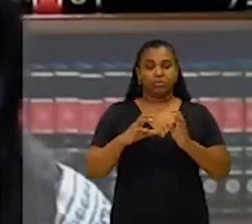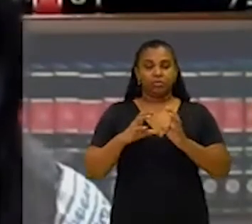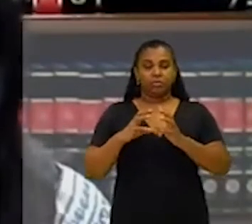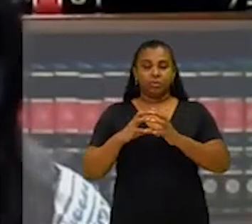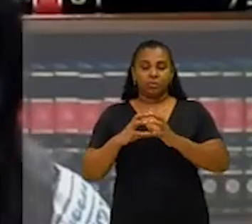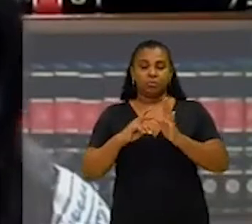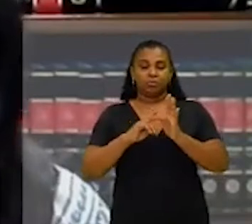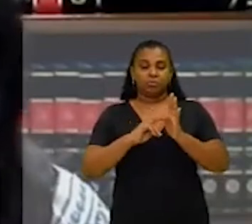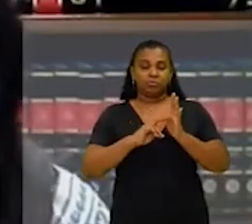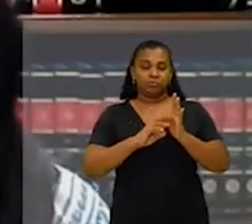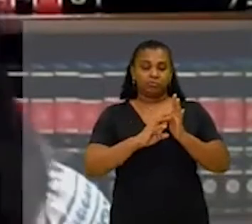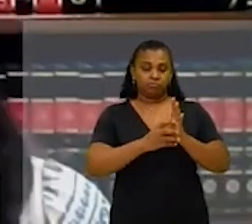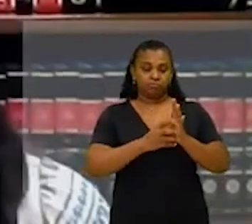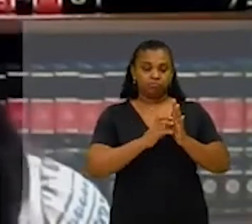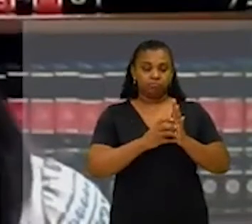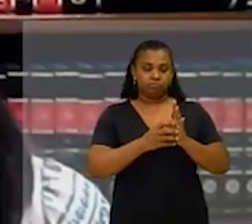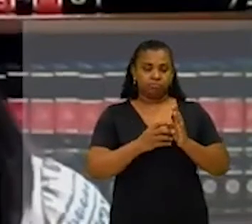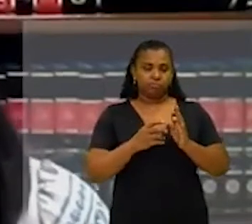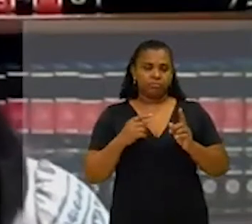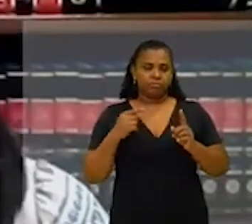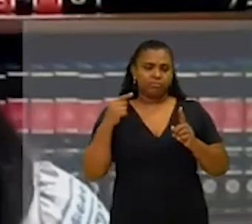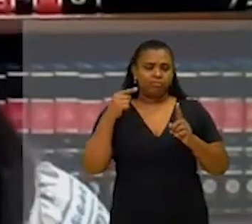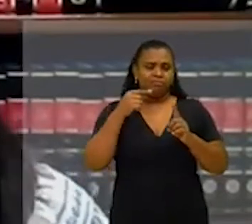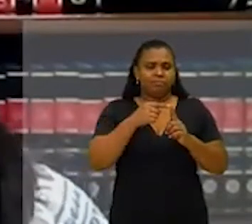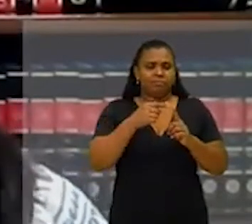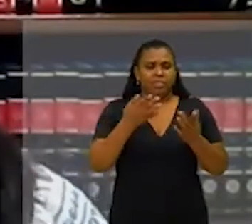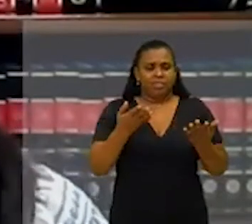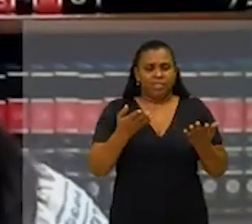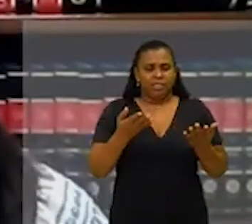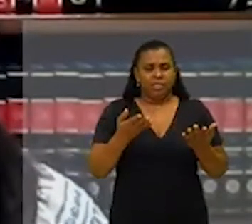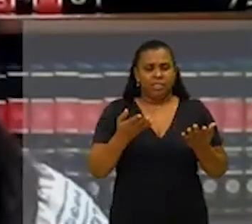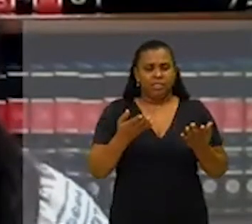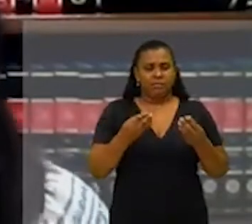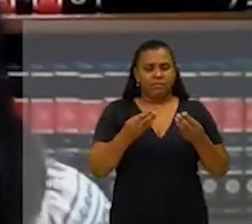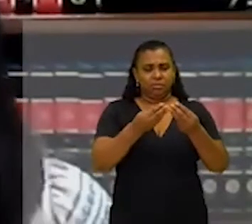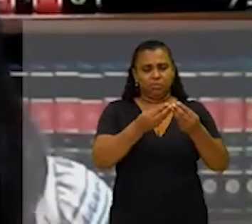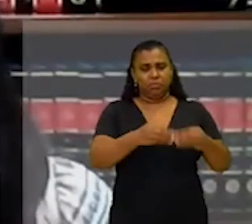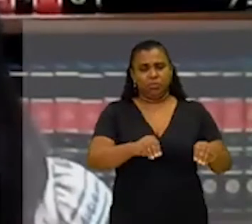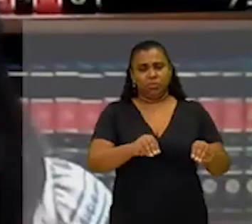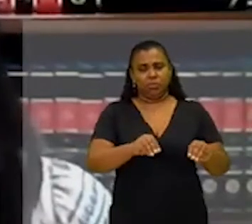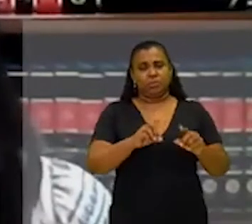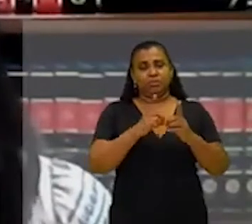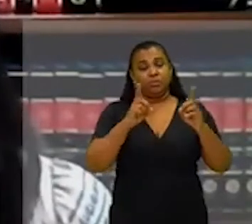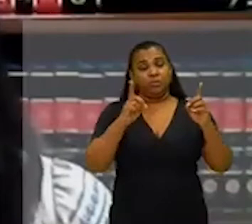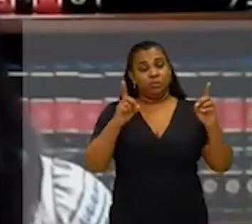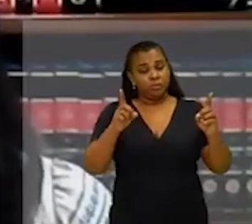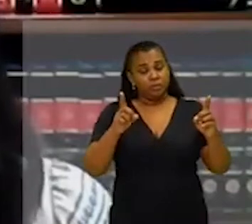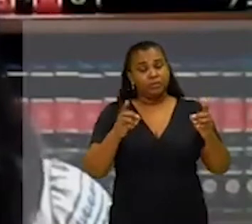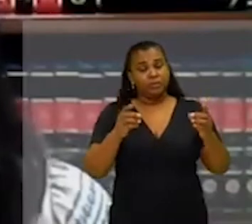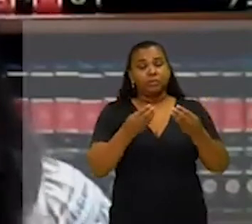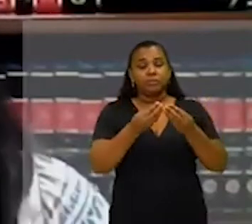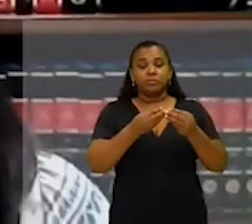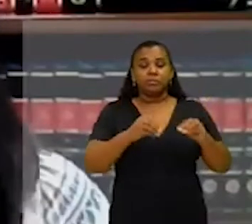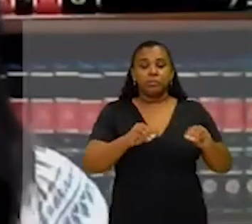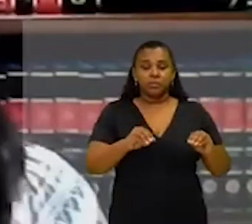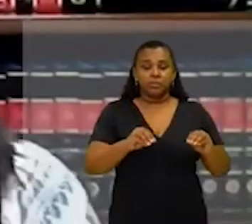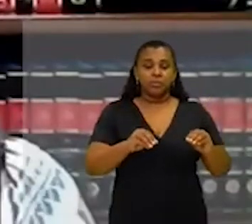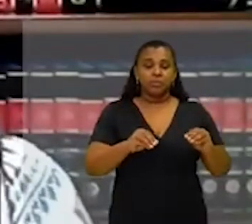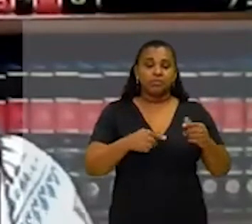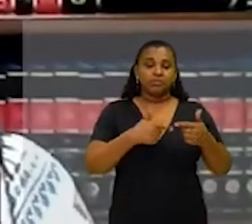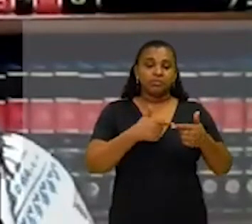atinge a democracia valores Democráticos EA legitimação no Exercício do Poder clientes e e e